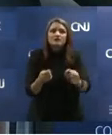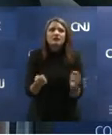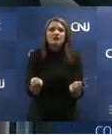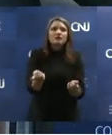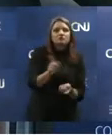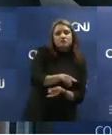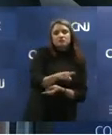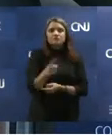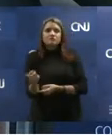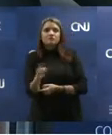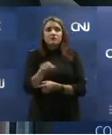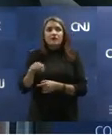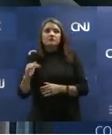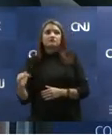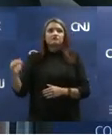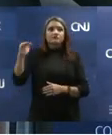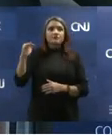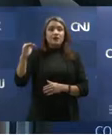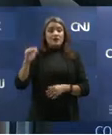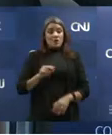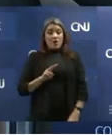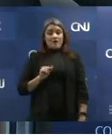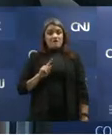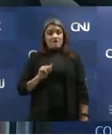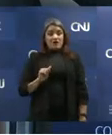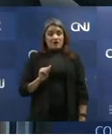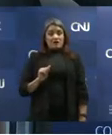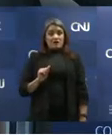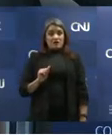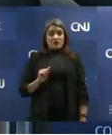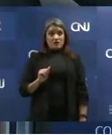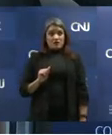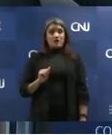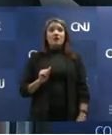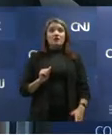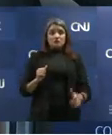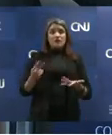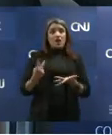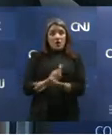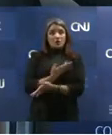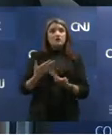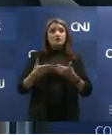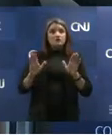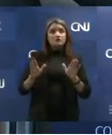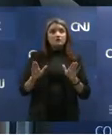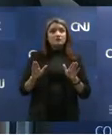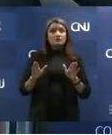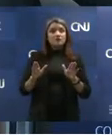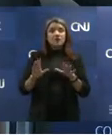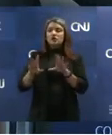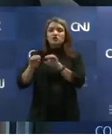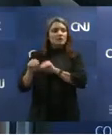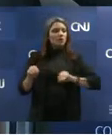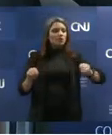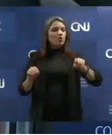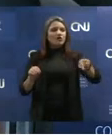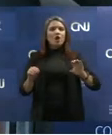Aquela vaga que aquela vaga surgida por vacância ela foi destinada à OAB. Repare que a superioridade do MP não foi.